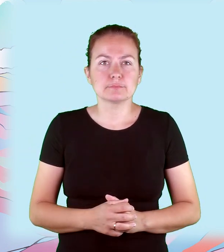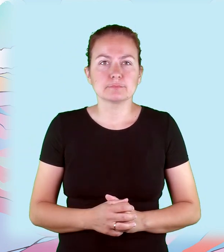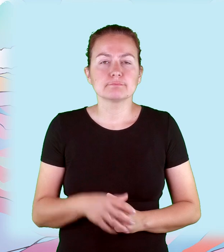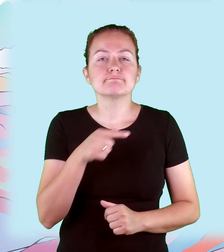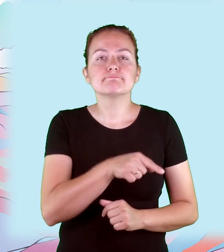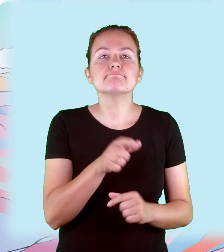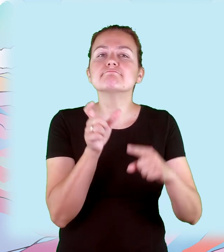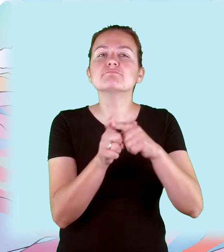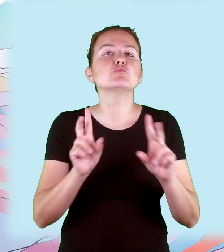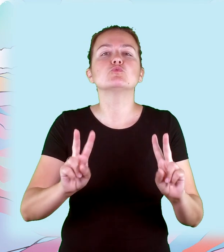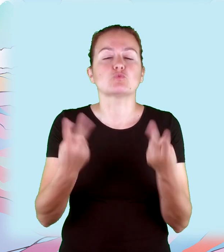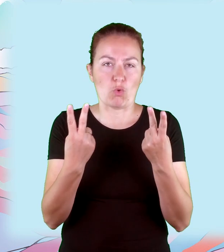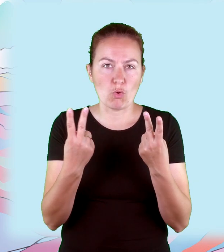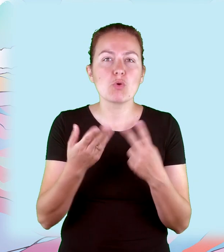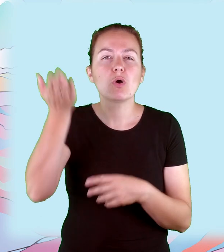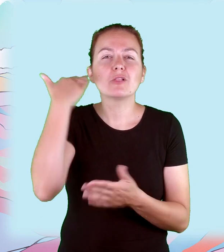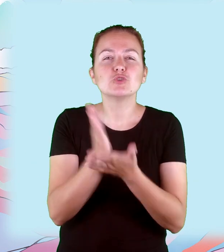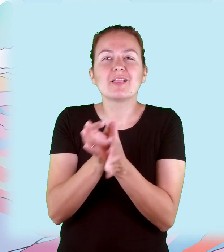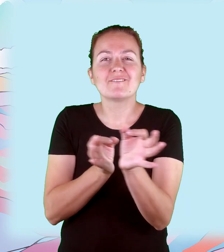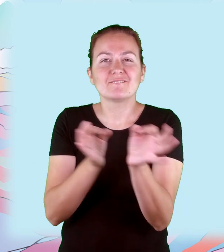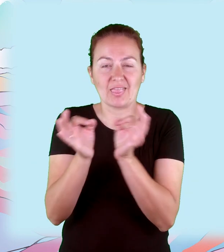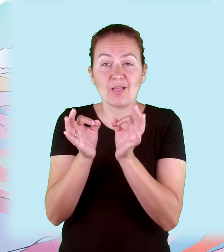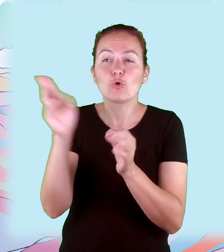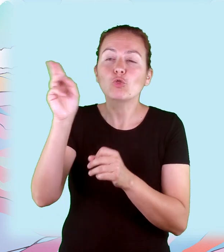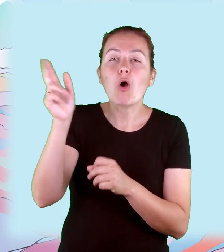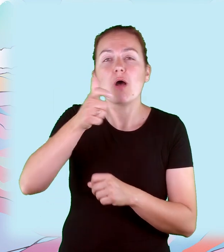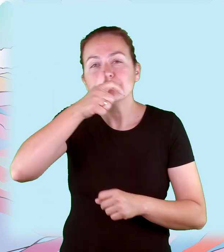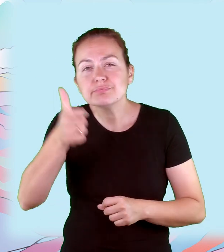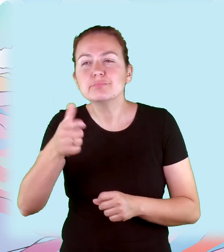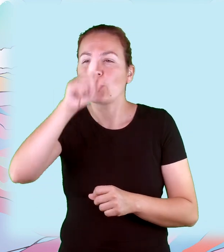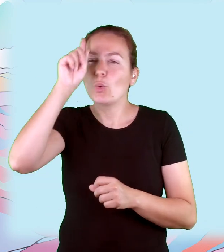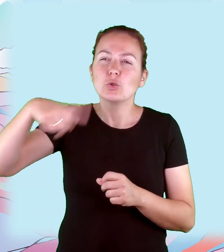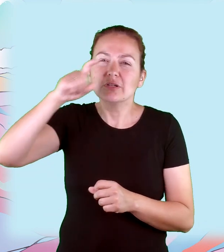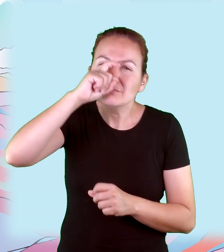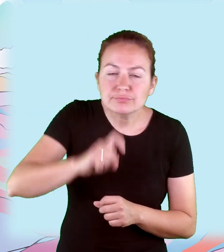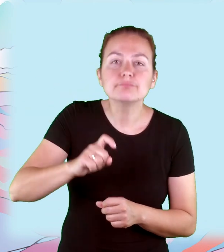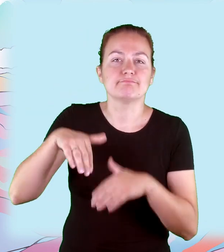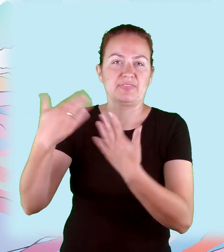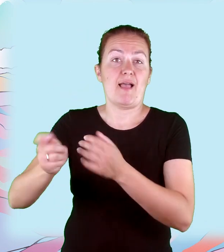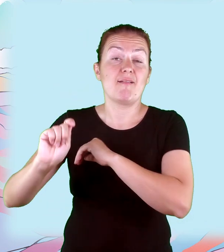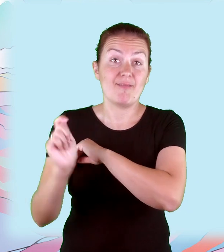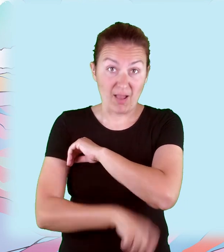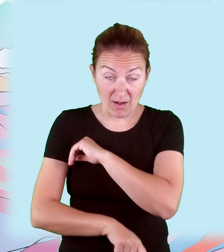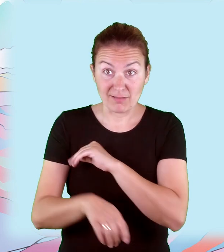Pochodzenie: Ten frazeologizm pochodzi od kary, jaką dawano złym ludziom w średniowieczu.